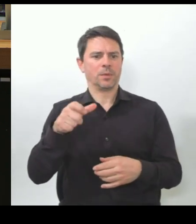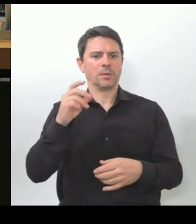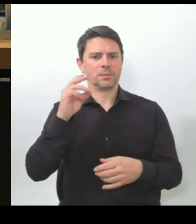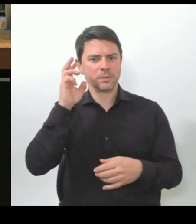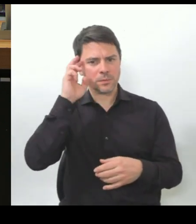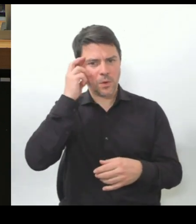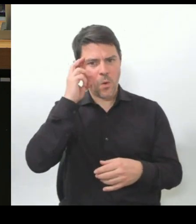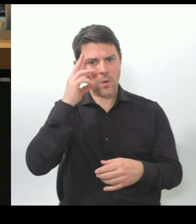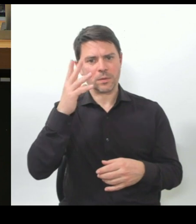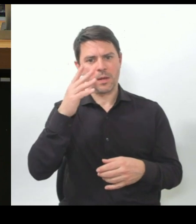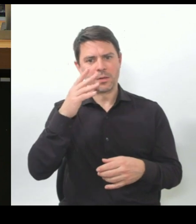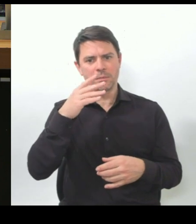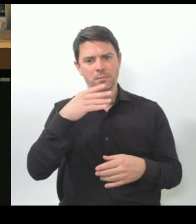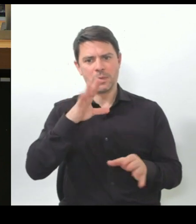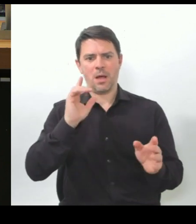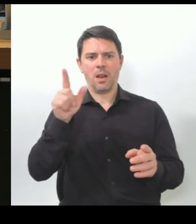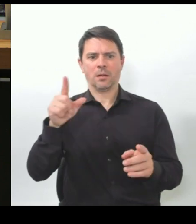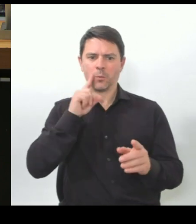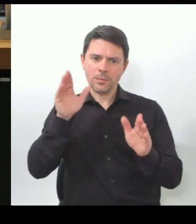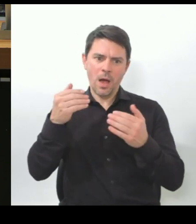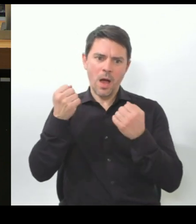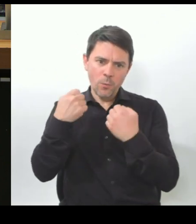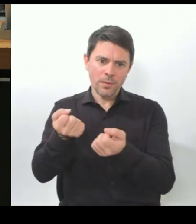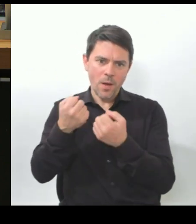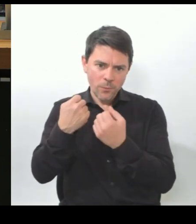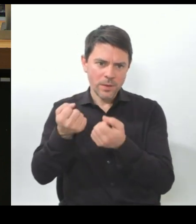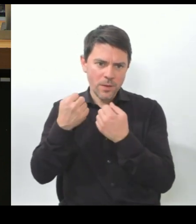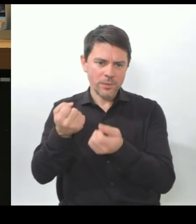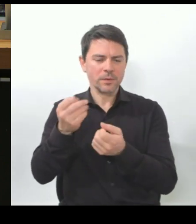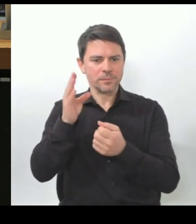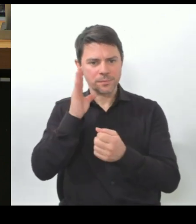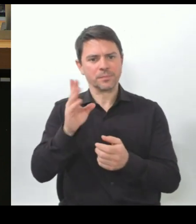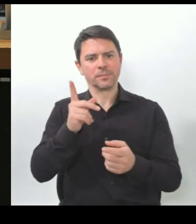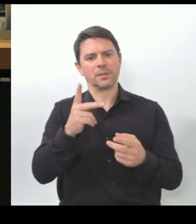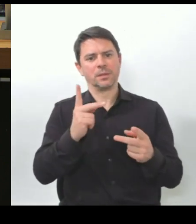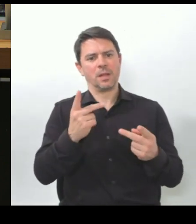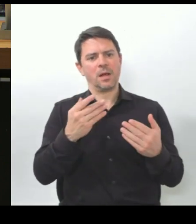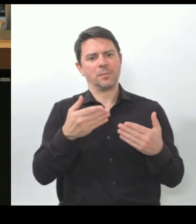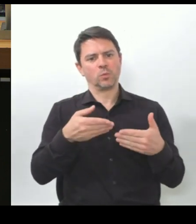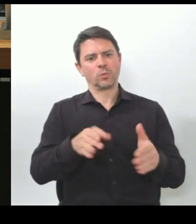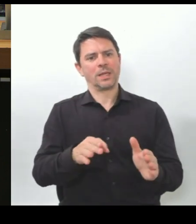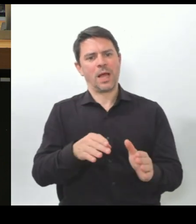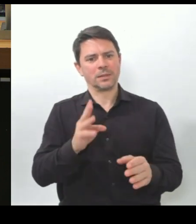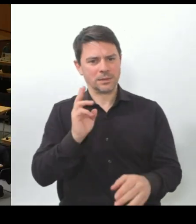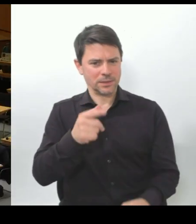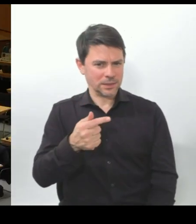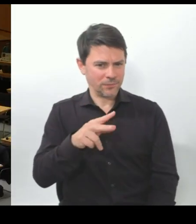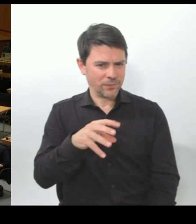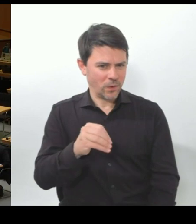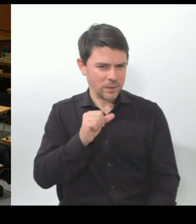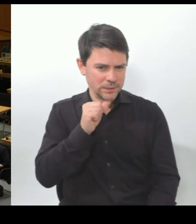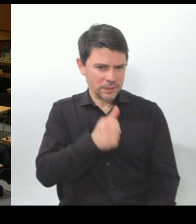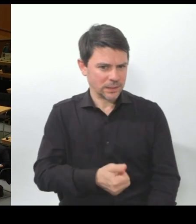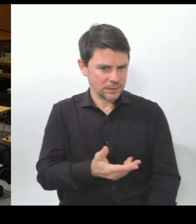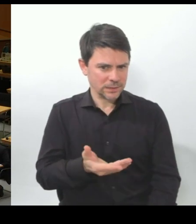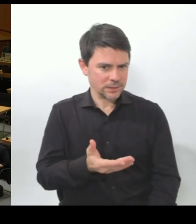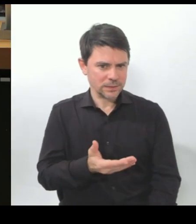zu verdanken, dass die Eingriffe in Natur, aber auch in anliegende Grundstücke auf ein Mindestmaß reduziert wurden (Beifall). Was ich sicher sagen kann